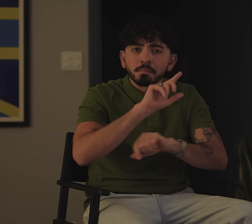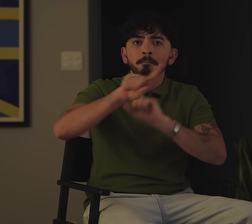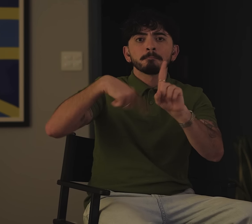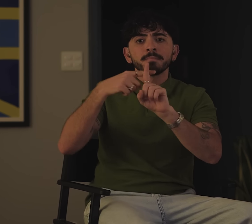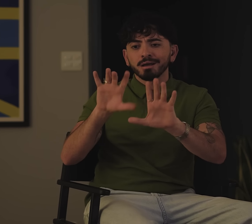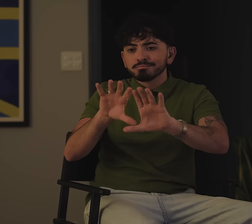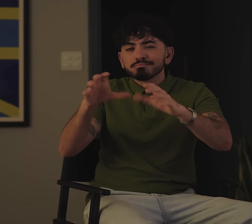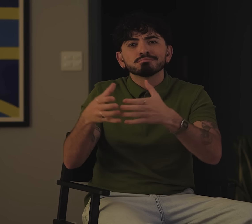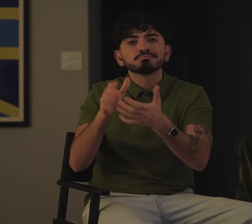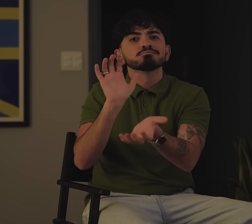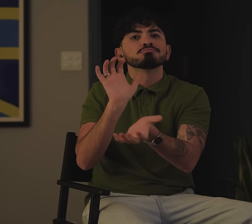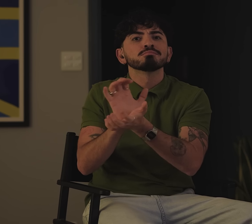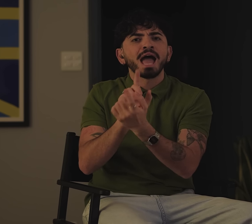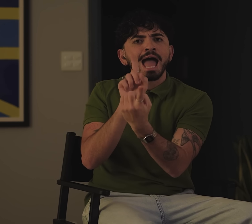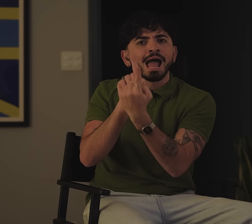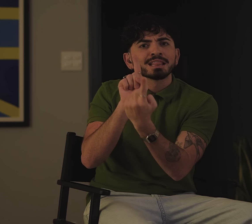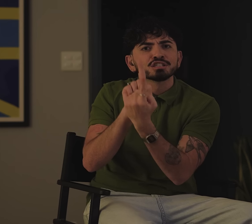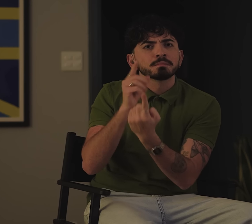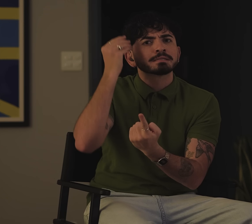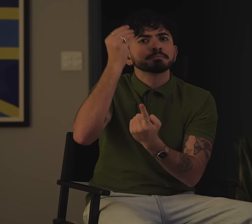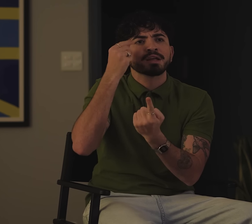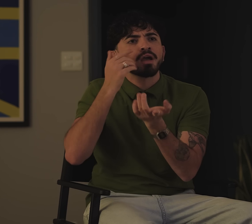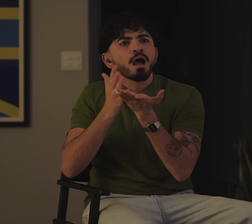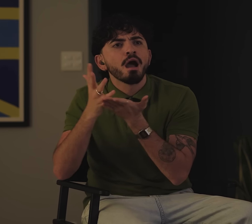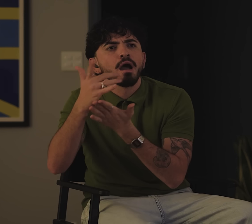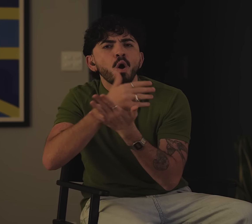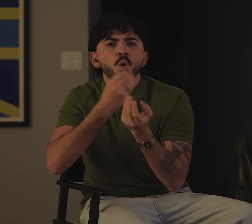o time de Experiência do Público, que trabalha pensando na experiência